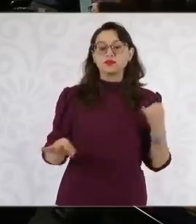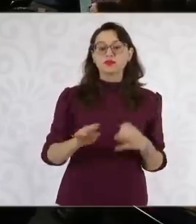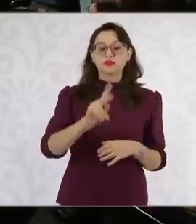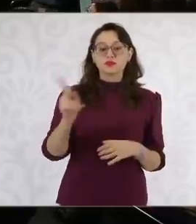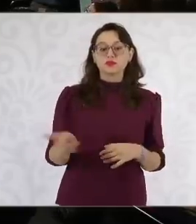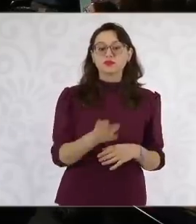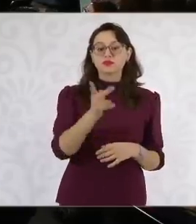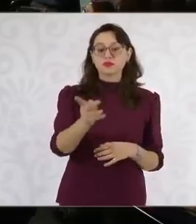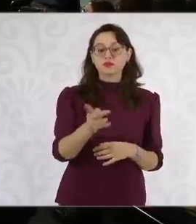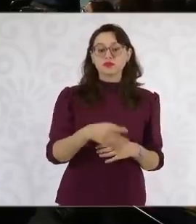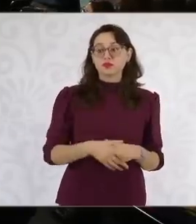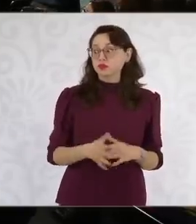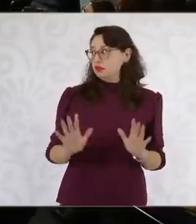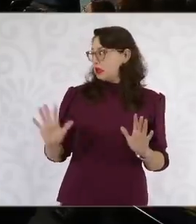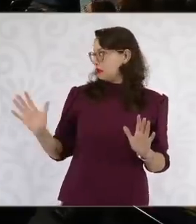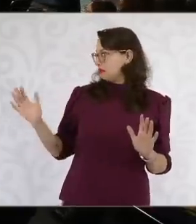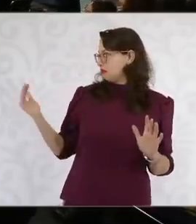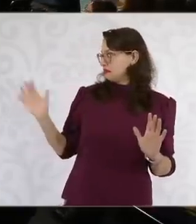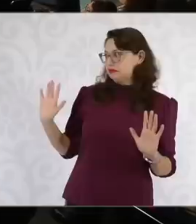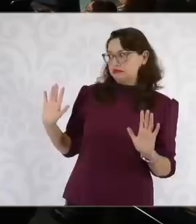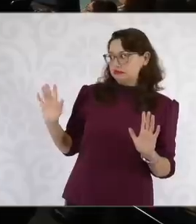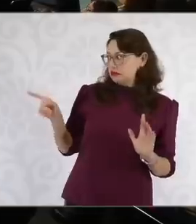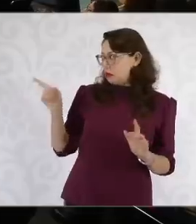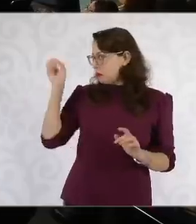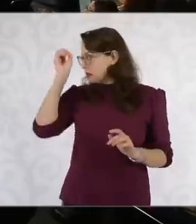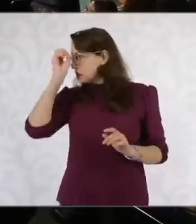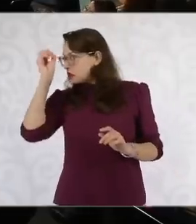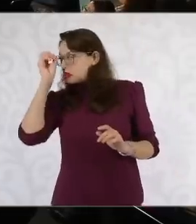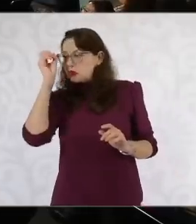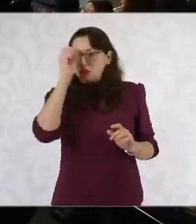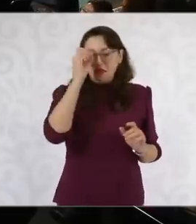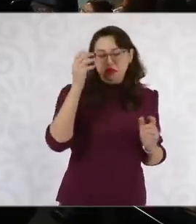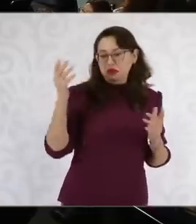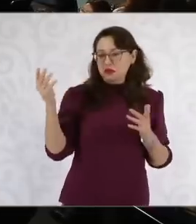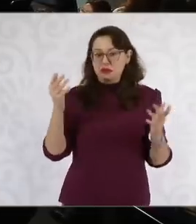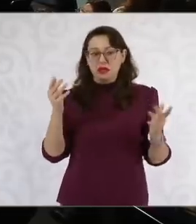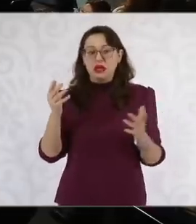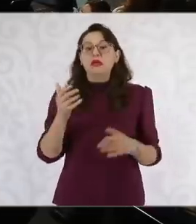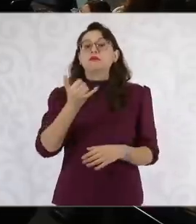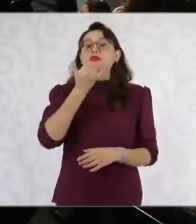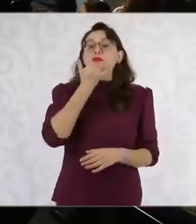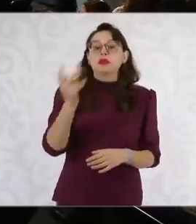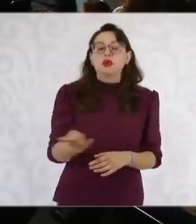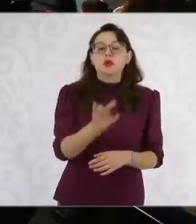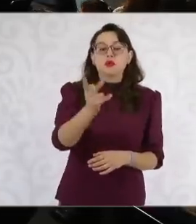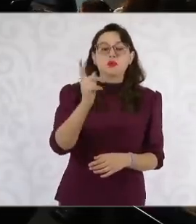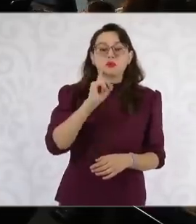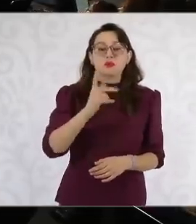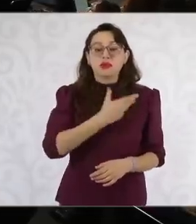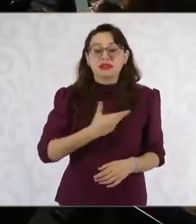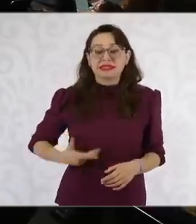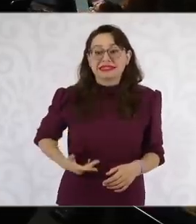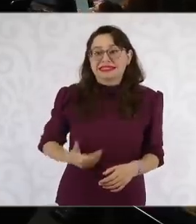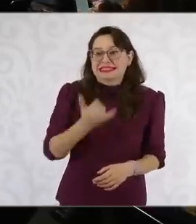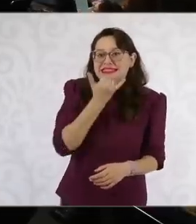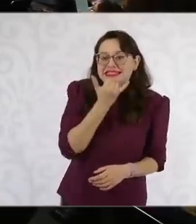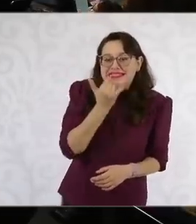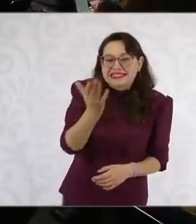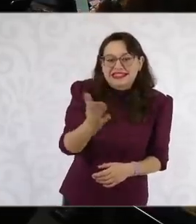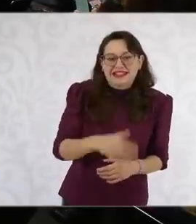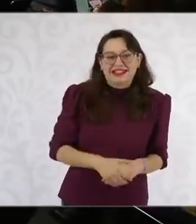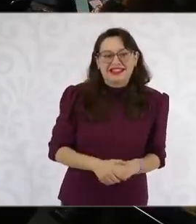sé si ahorita ahorita sí term por favor es para la es pregunta para la presidenta Ah entonces